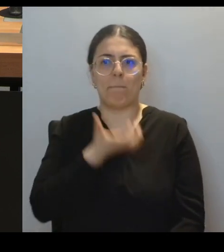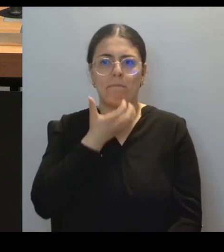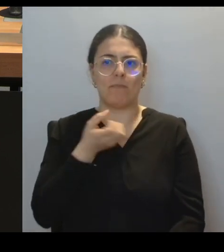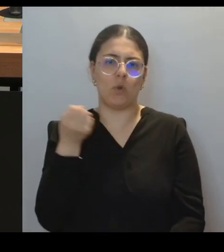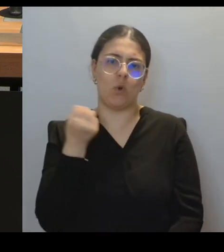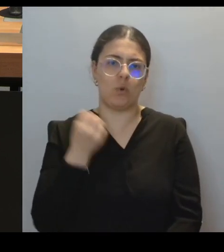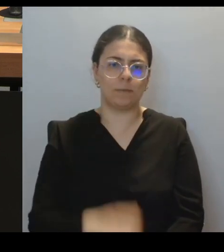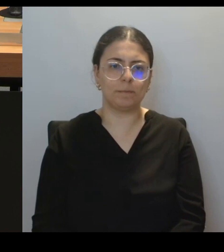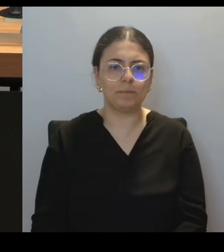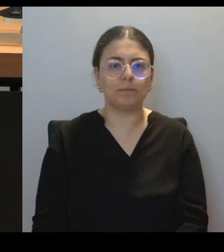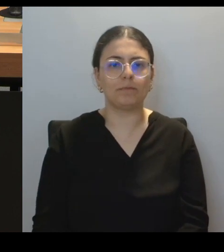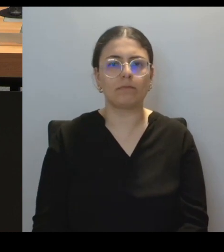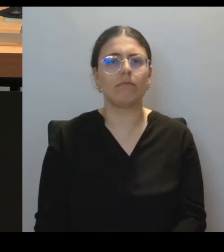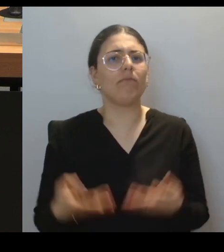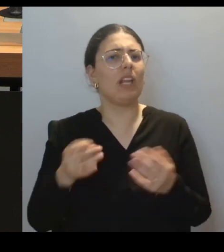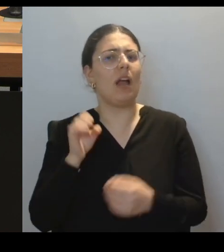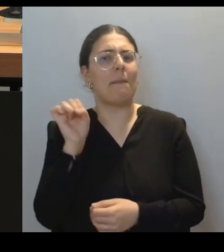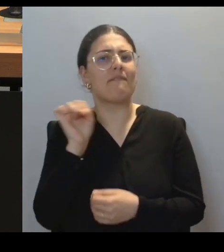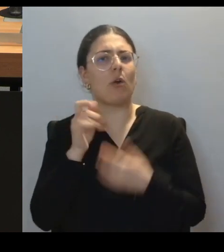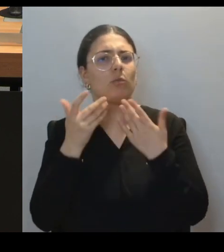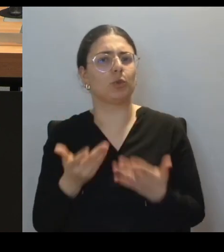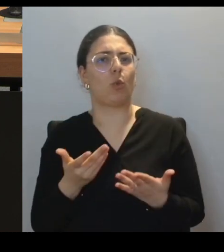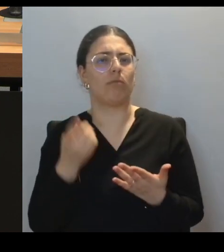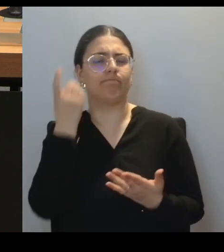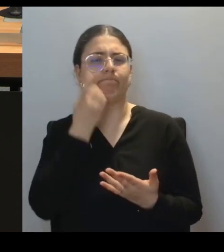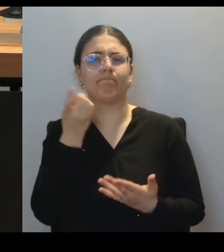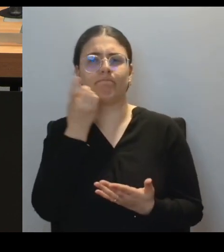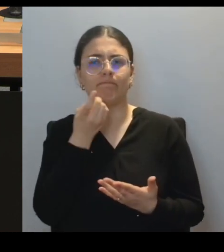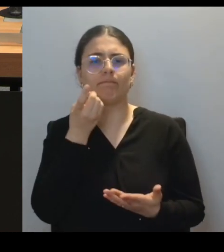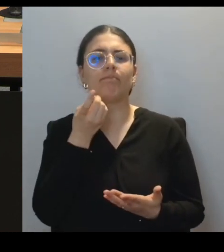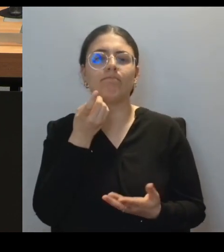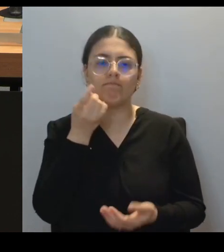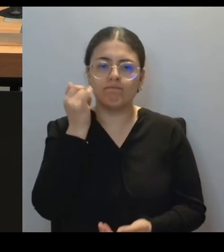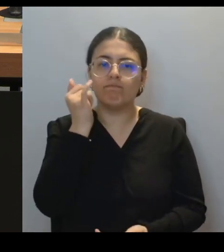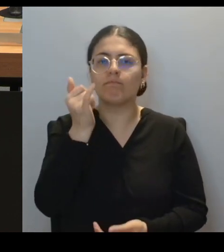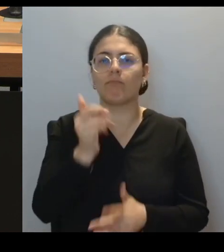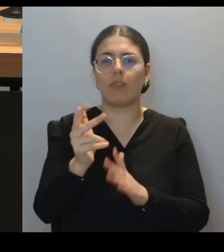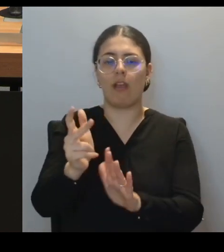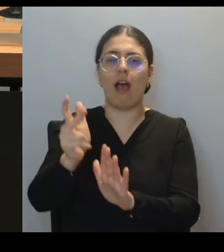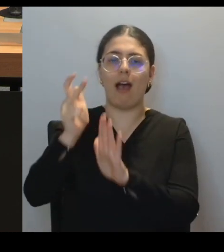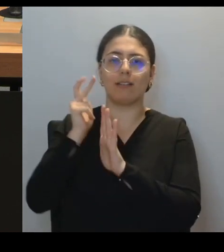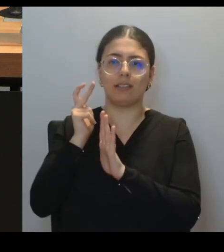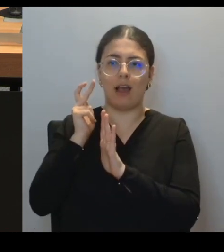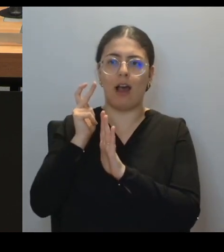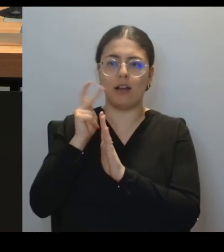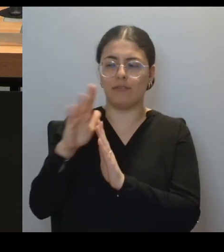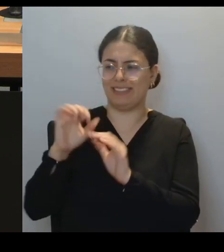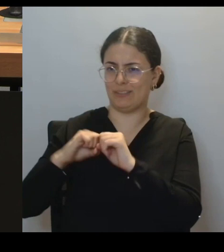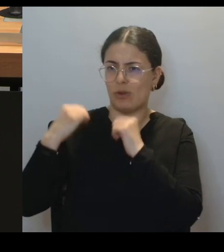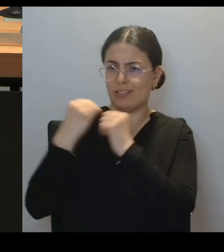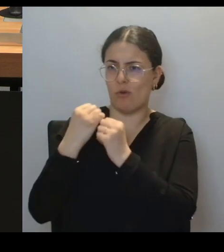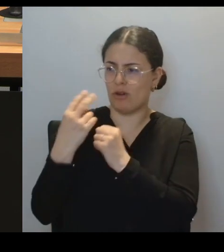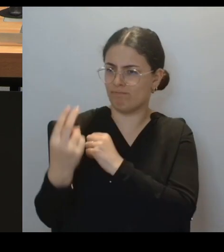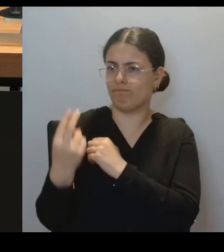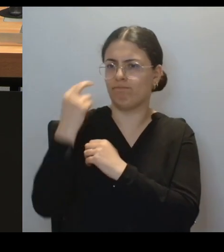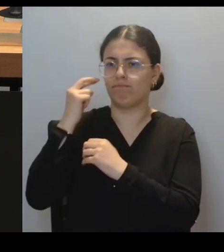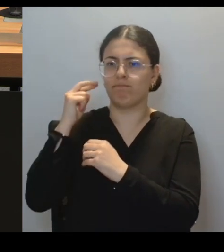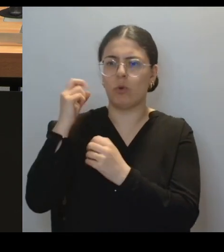Weil wir in den letzten acht Jahren ein Phänomen beobachtet haben, das wir gerade in den von mir erwähnten Phänomen bereichen einen sukzessiven Anstieg haben.